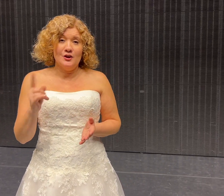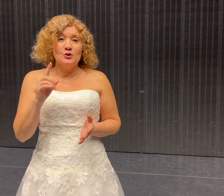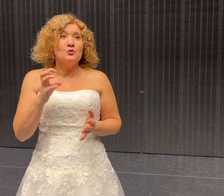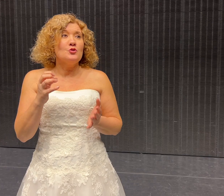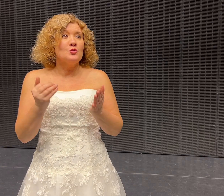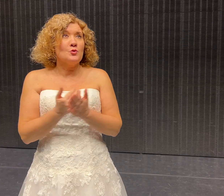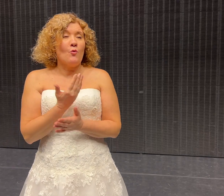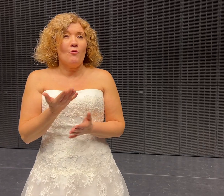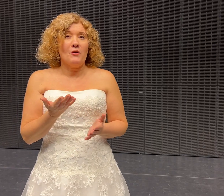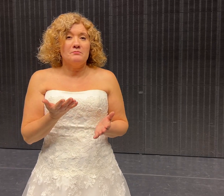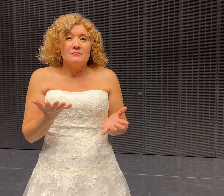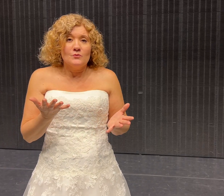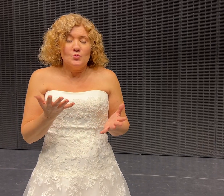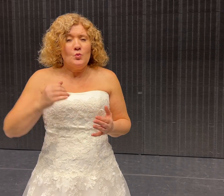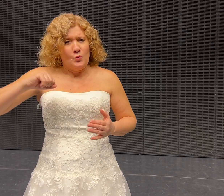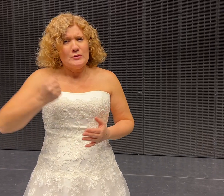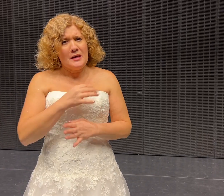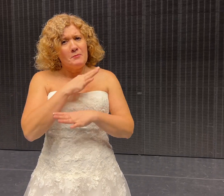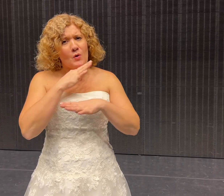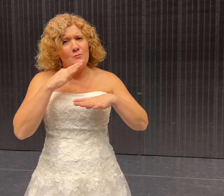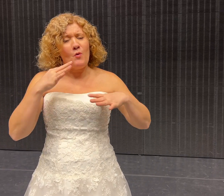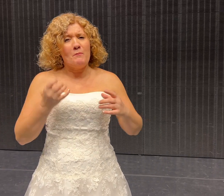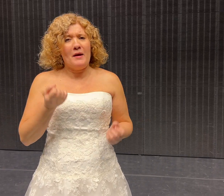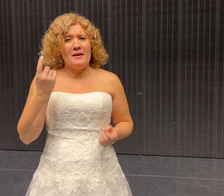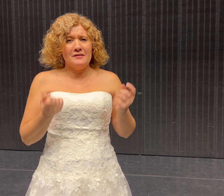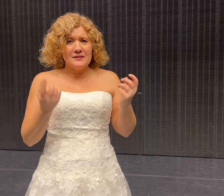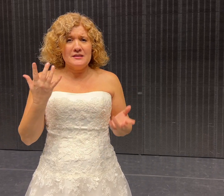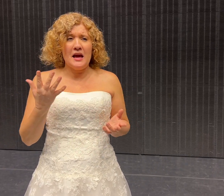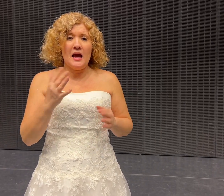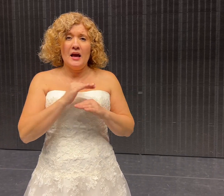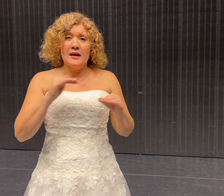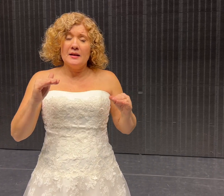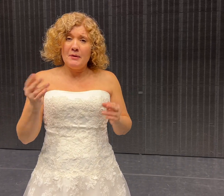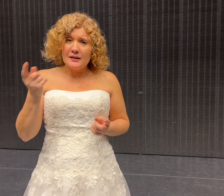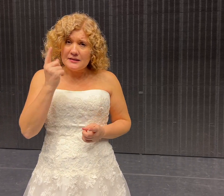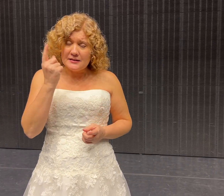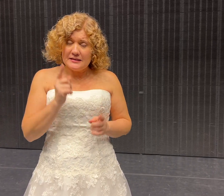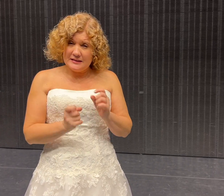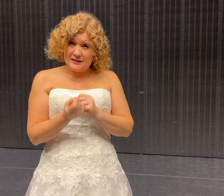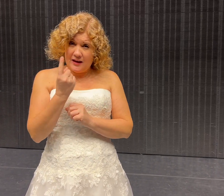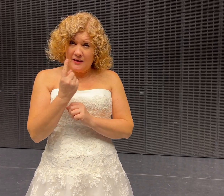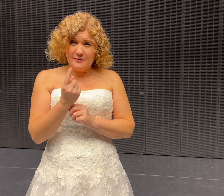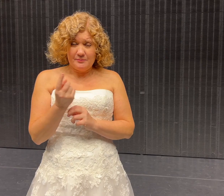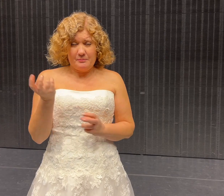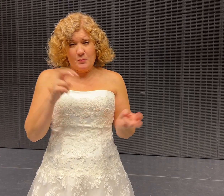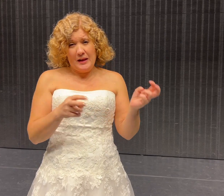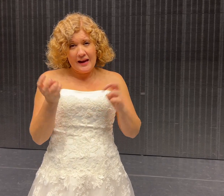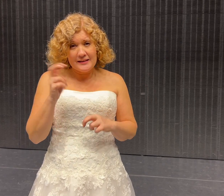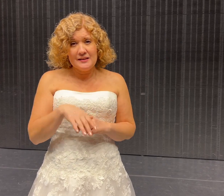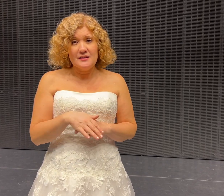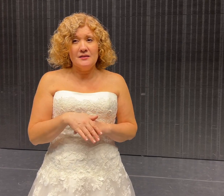А так, что ещё из нового? Появилось много новых друзей, стали приходить ребята,